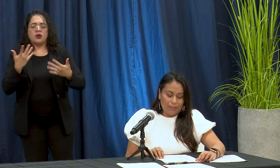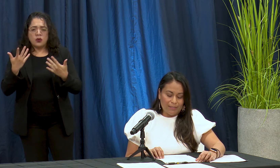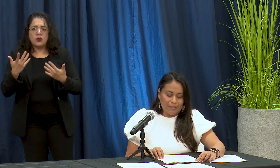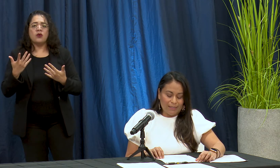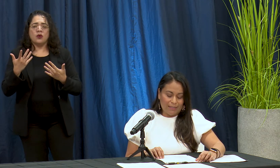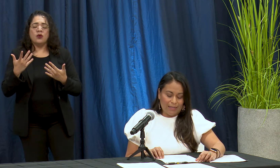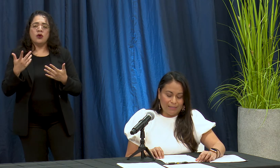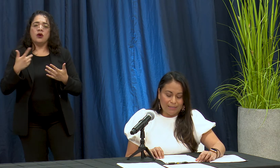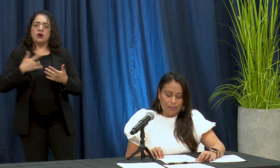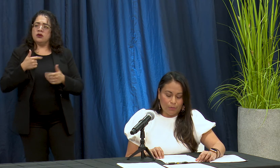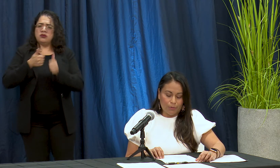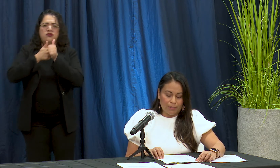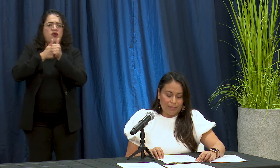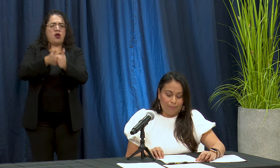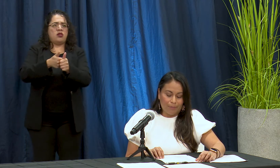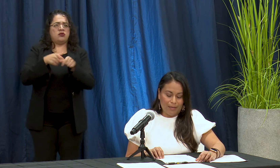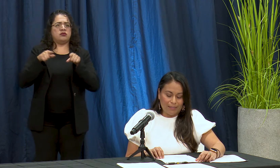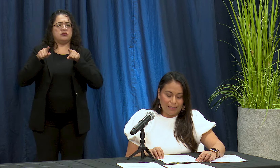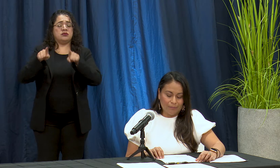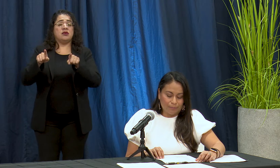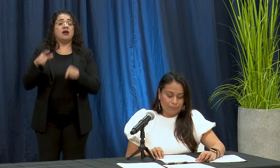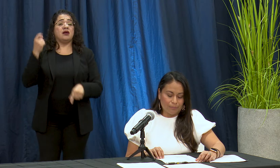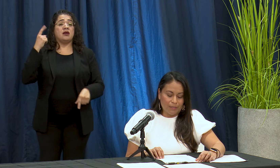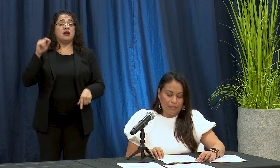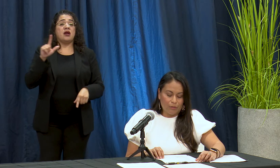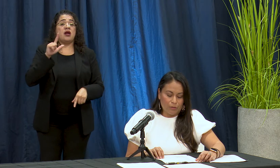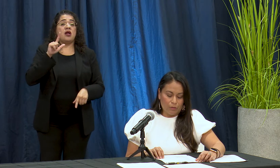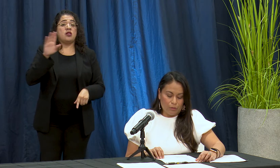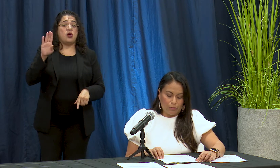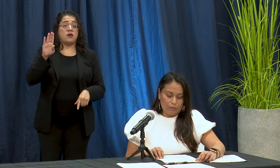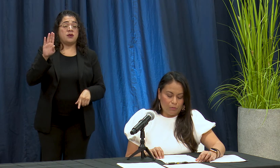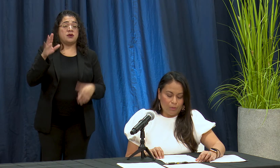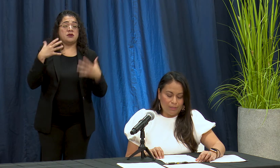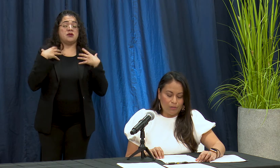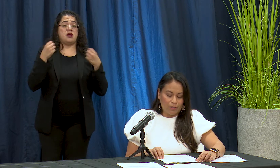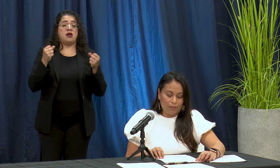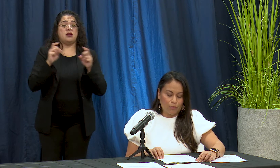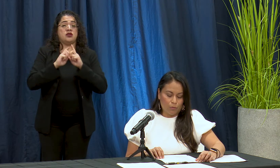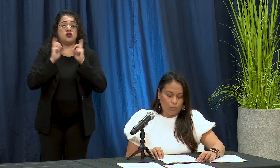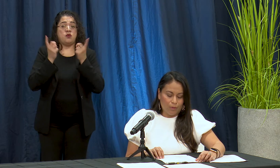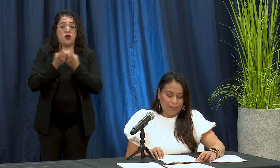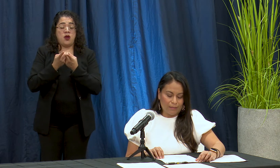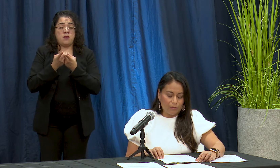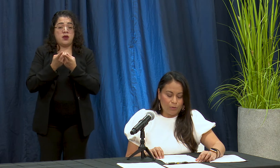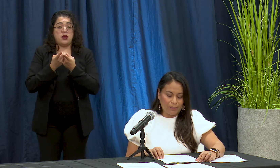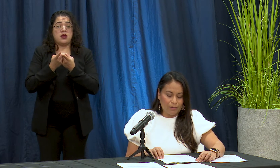neighs esta tallies desolace remplace on y no esta ciudad qui t'a no esta ciudad